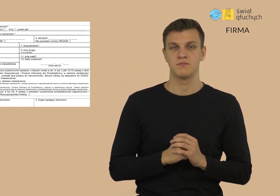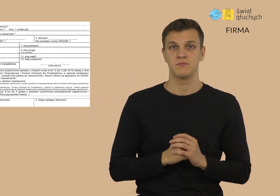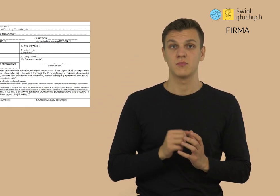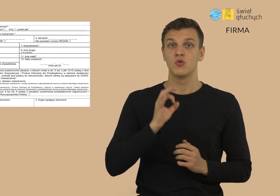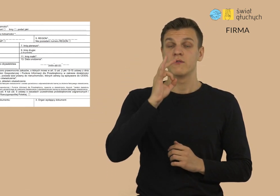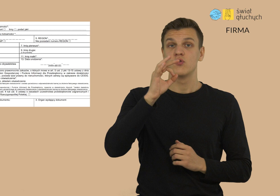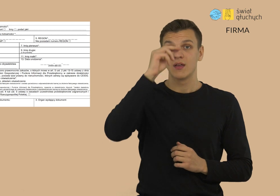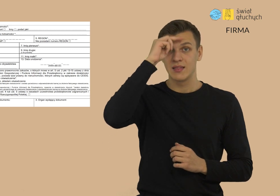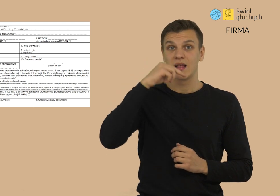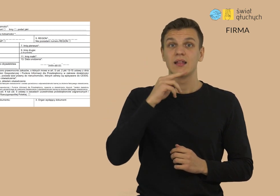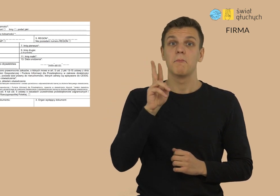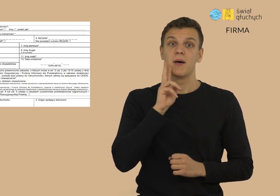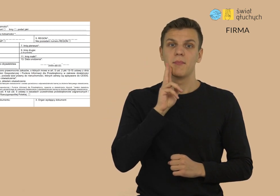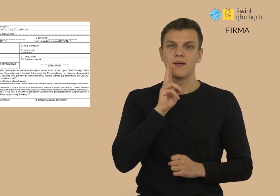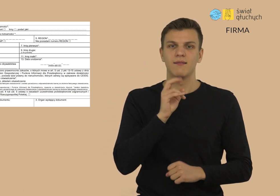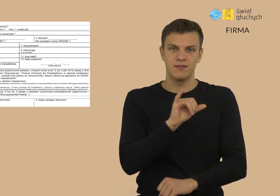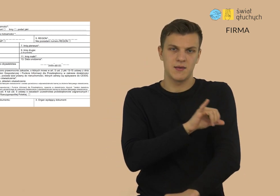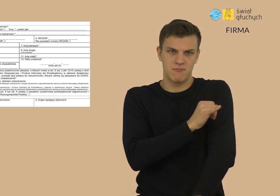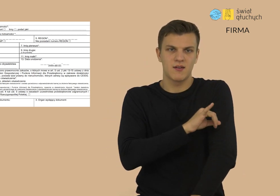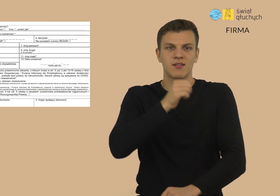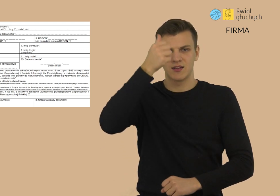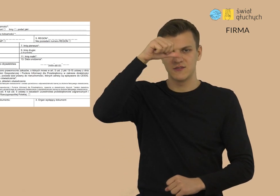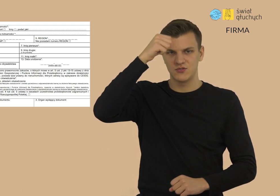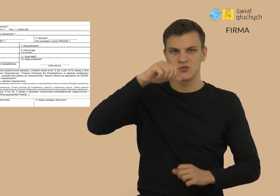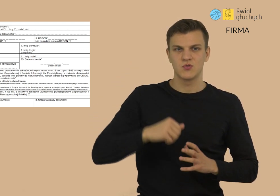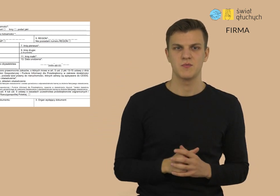imiona rodziców,